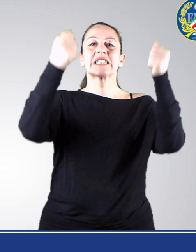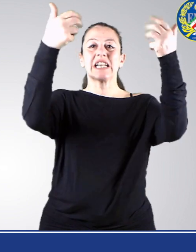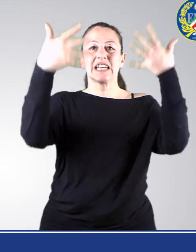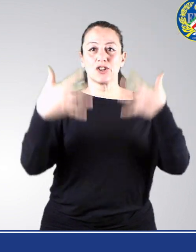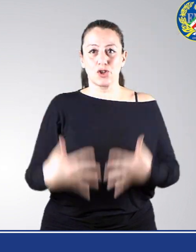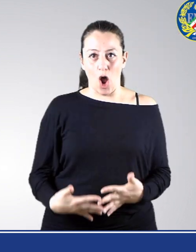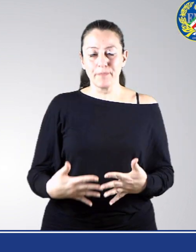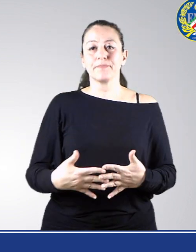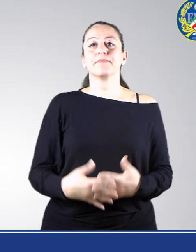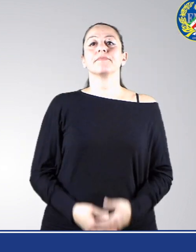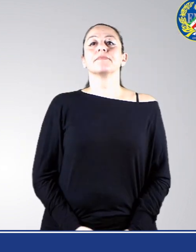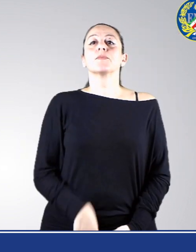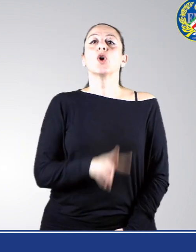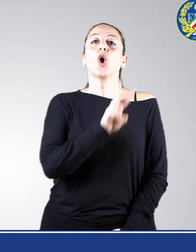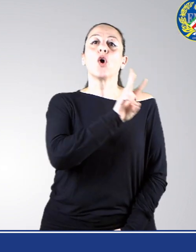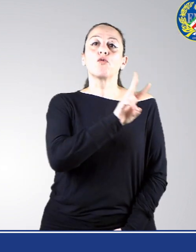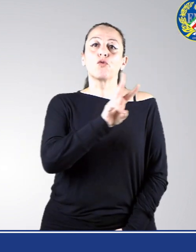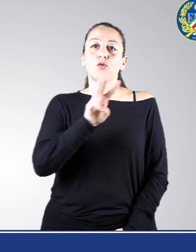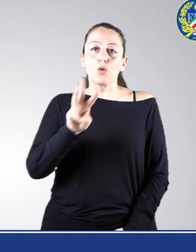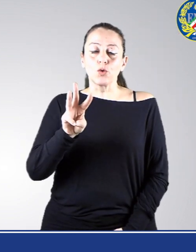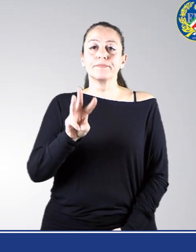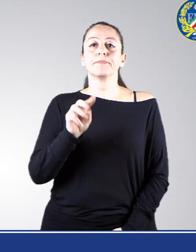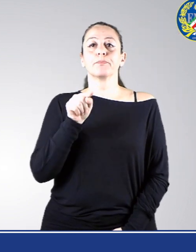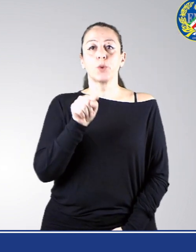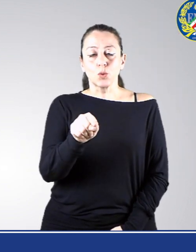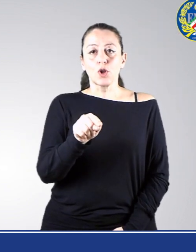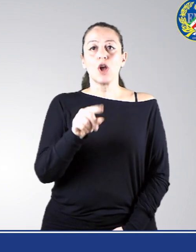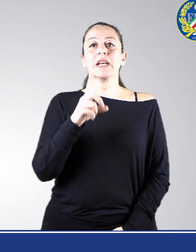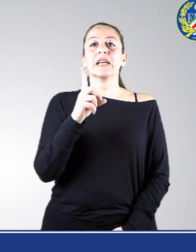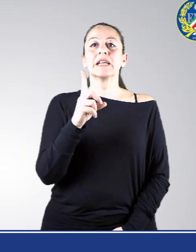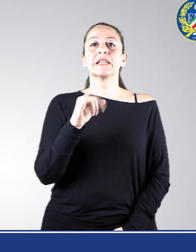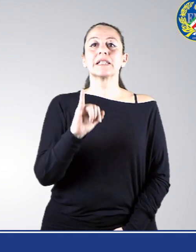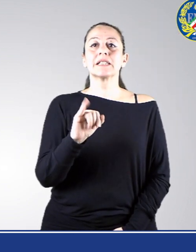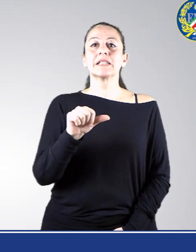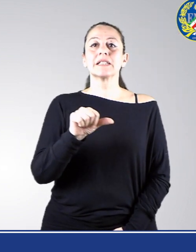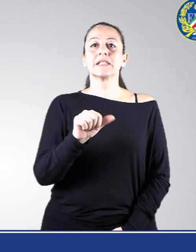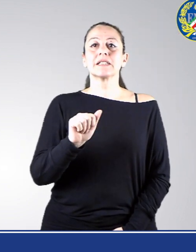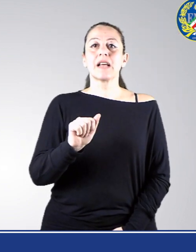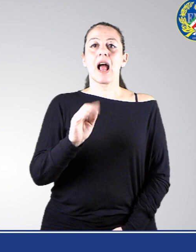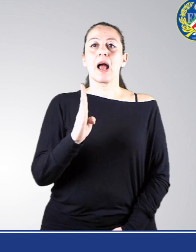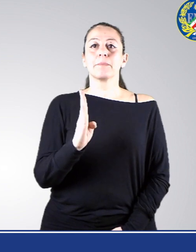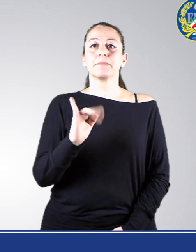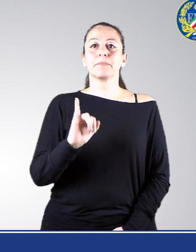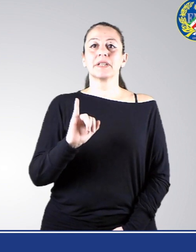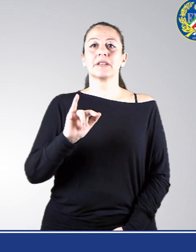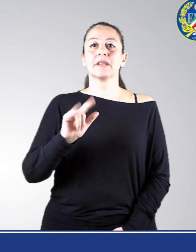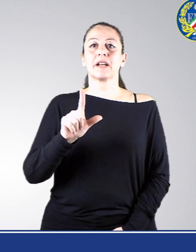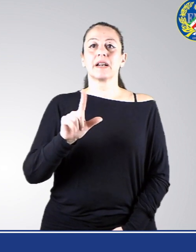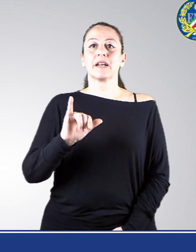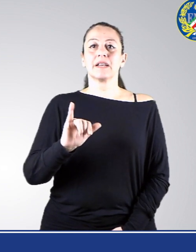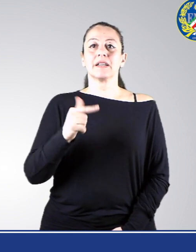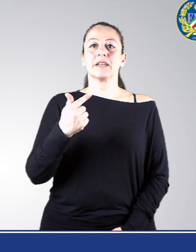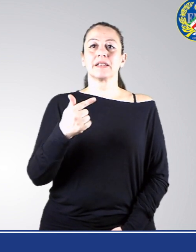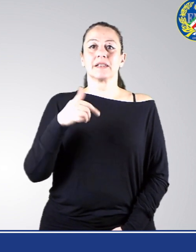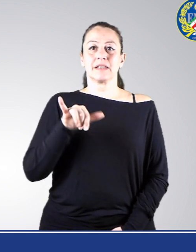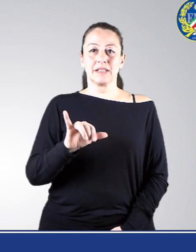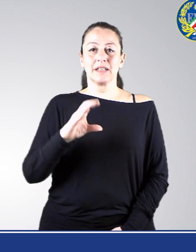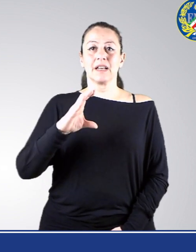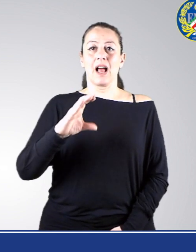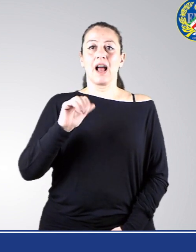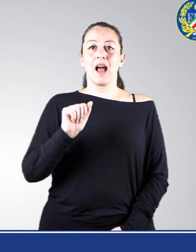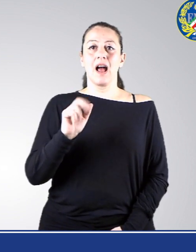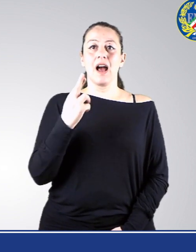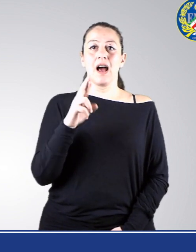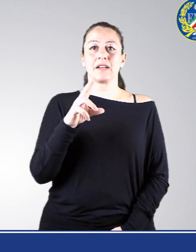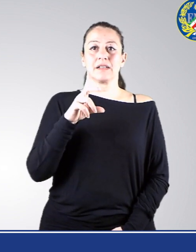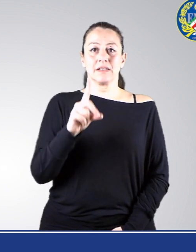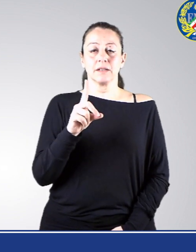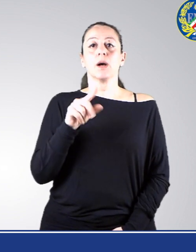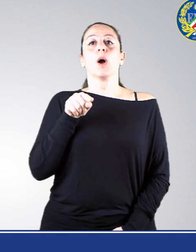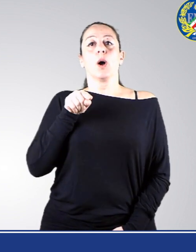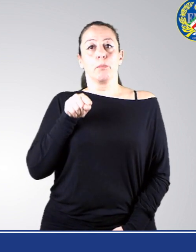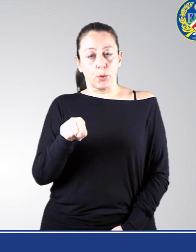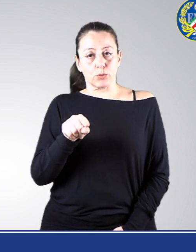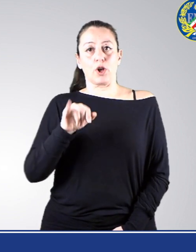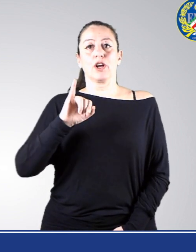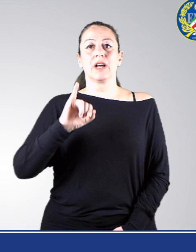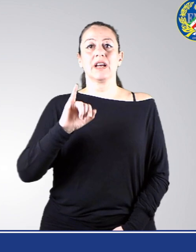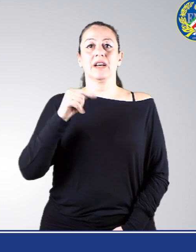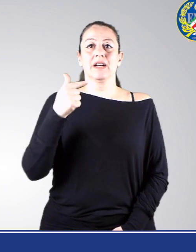un sito internet specifico dedicato alla Card: www.disabilitycard.it